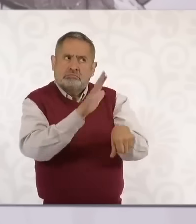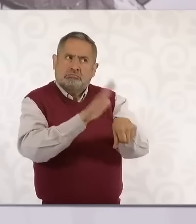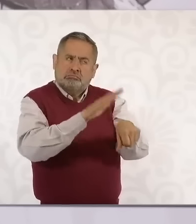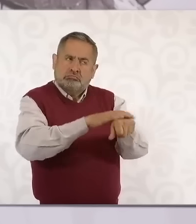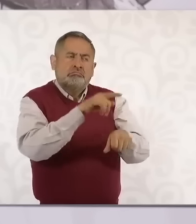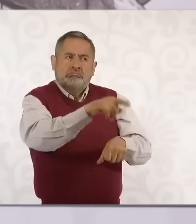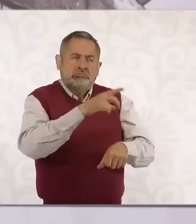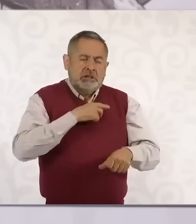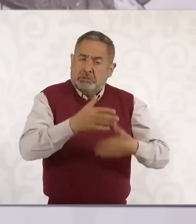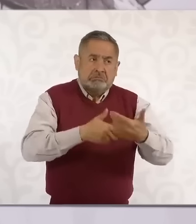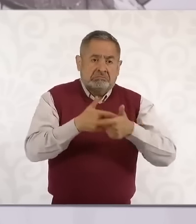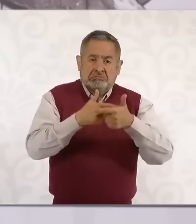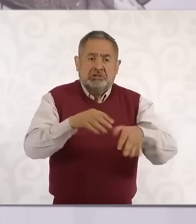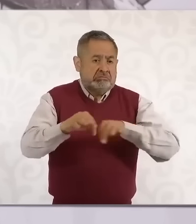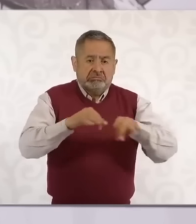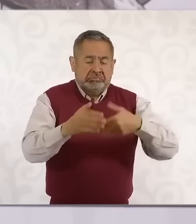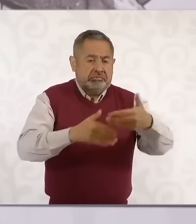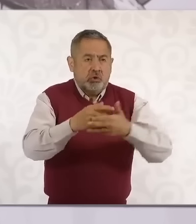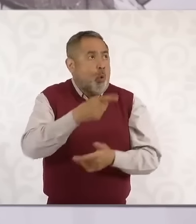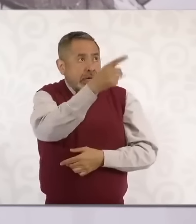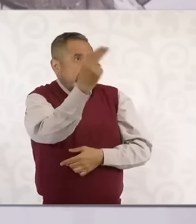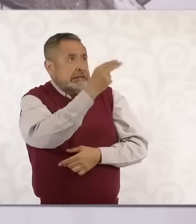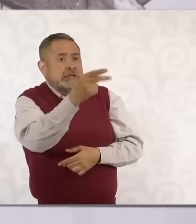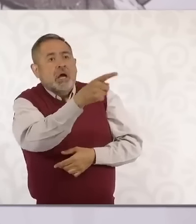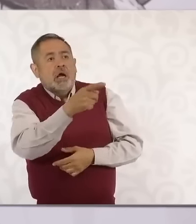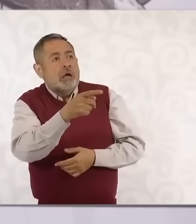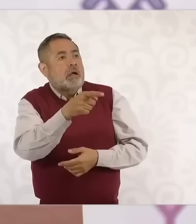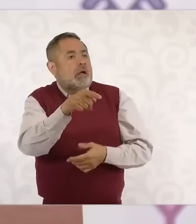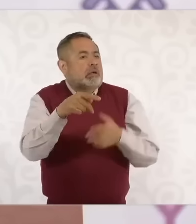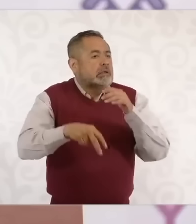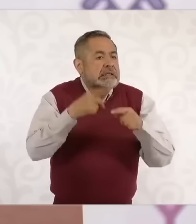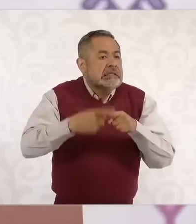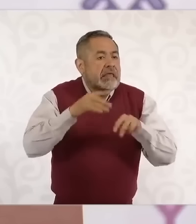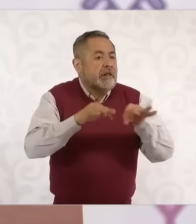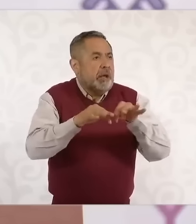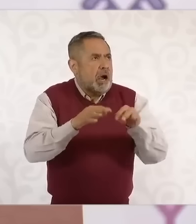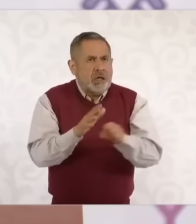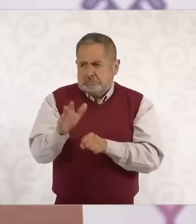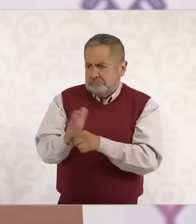porque ellos necesitan trabajadoras y trabajadores mexicanos, que se pueda generar una condición en